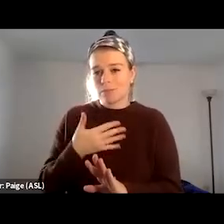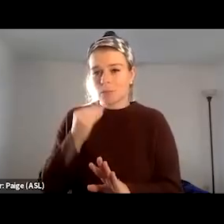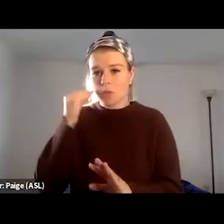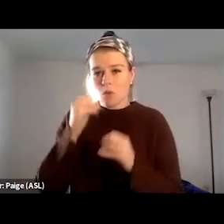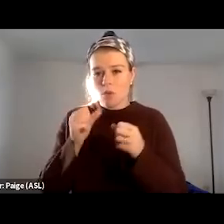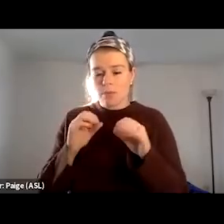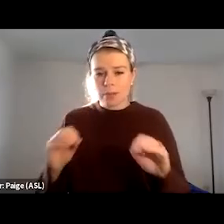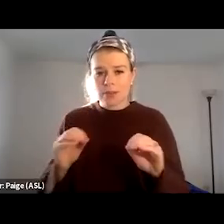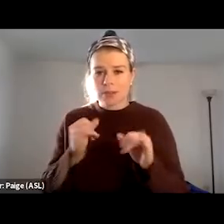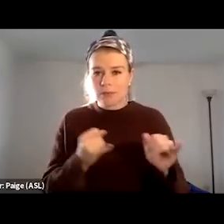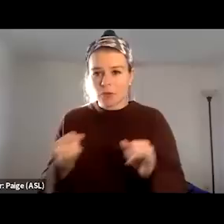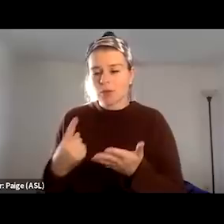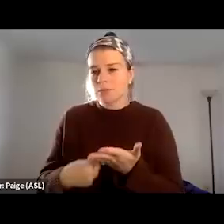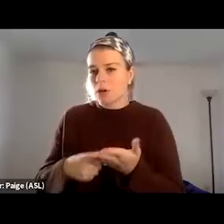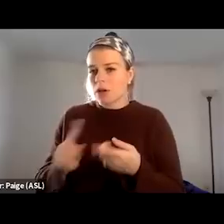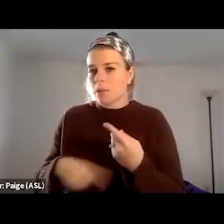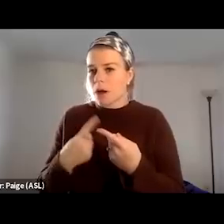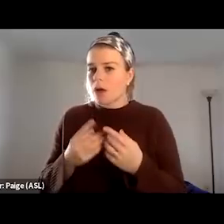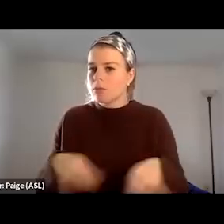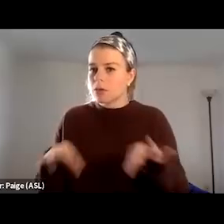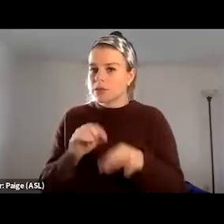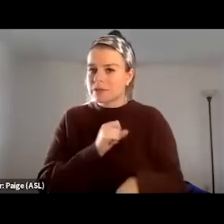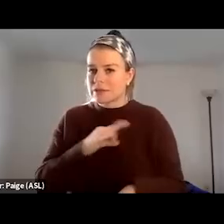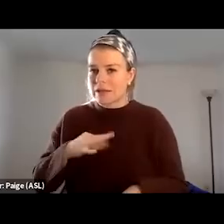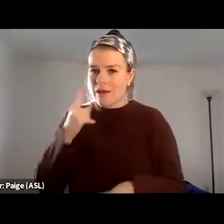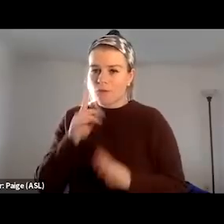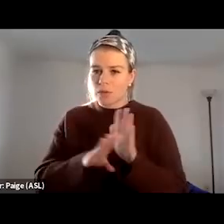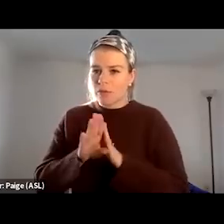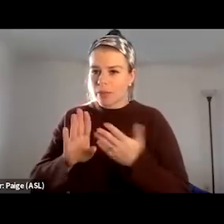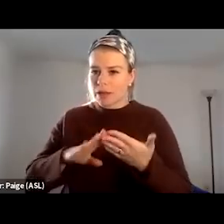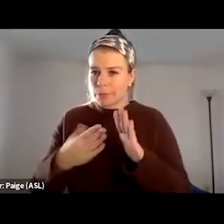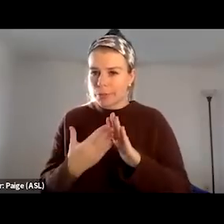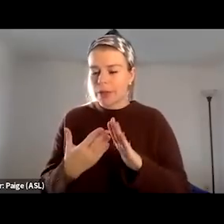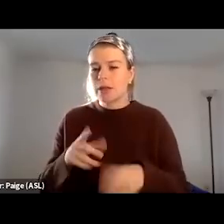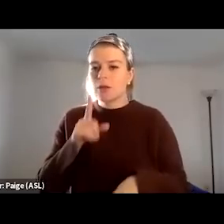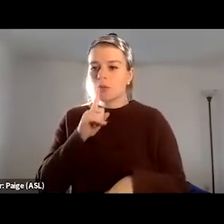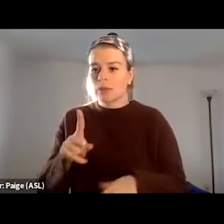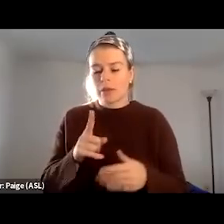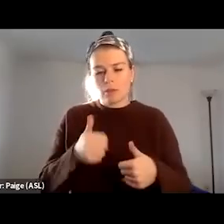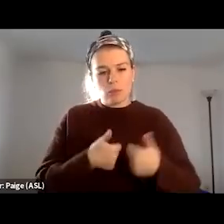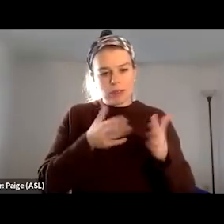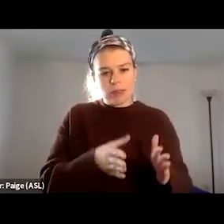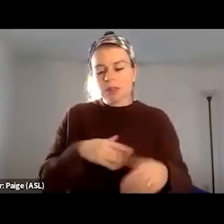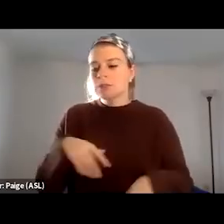han discutido la importancia del personal en la creación de comunidad dentro de los sitios de vivienda y en conectar a los residentes con recursos comunitarios.